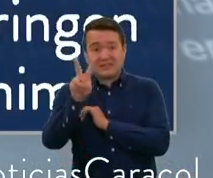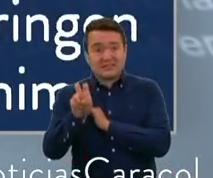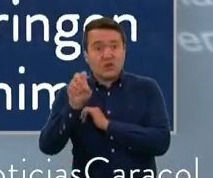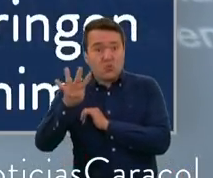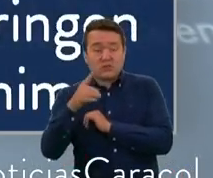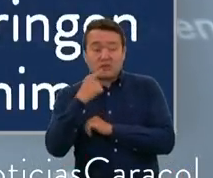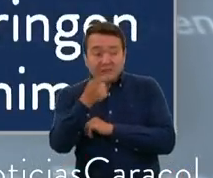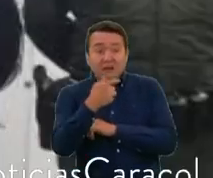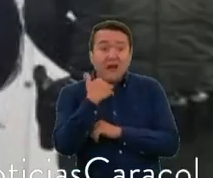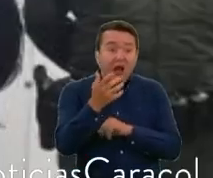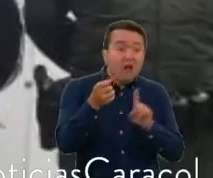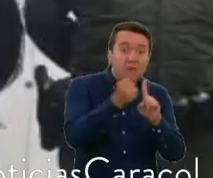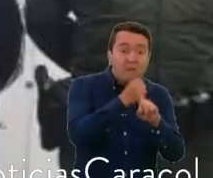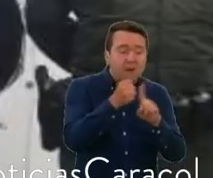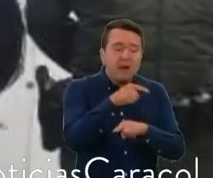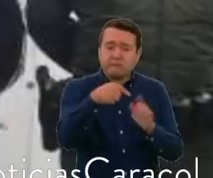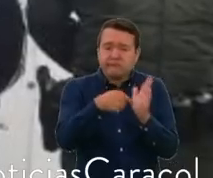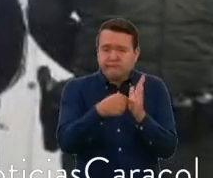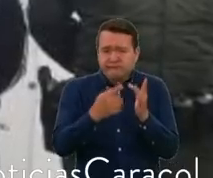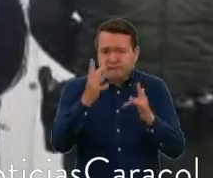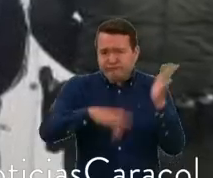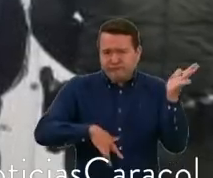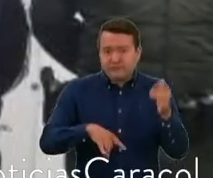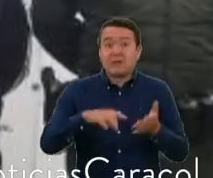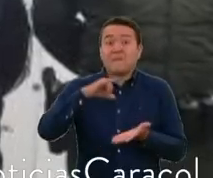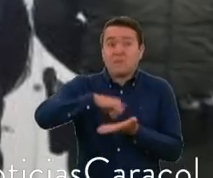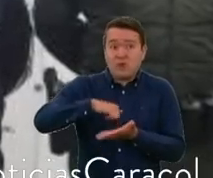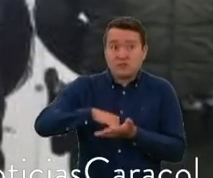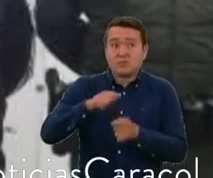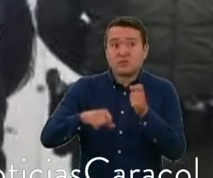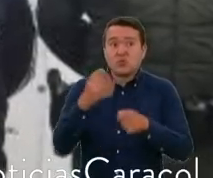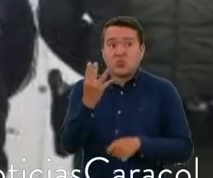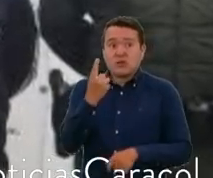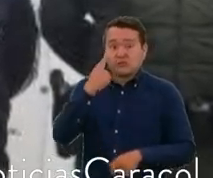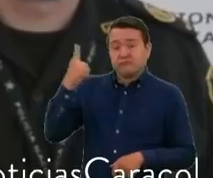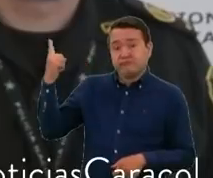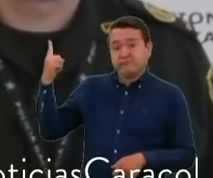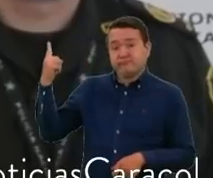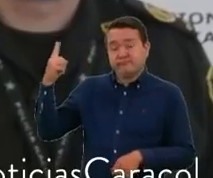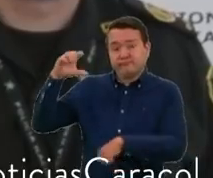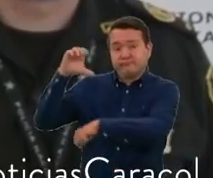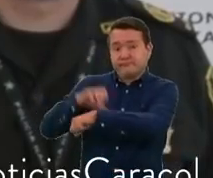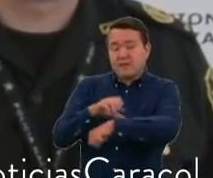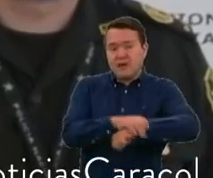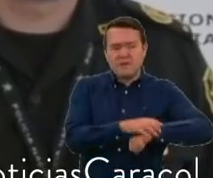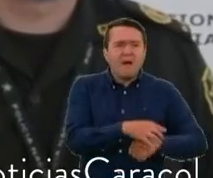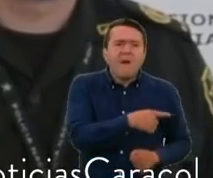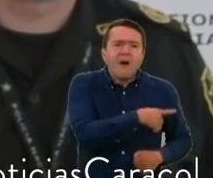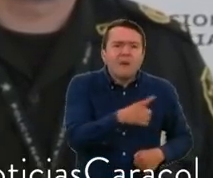veterinario y que uno más murió.